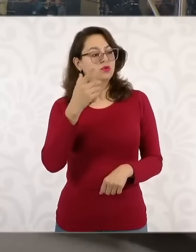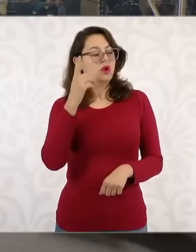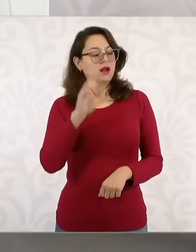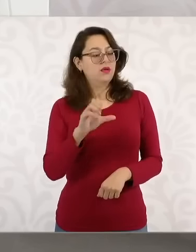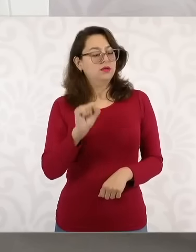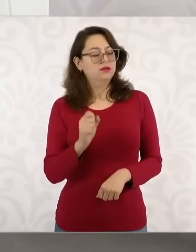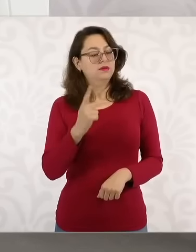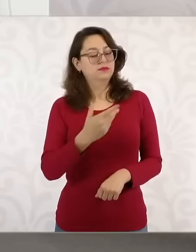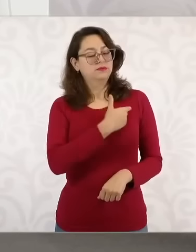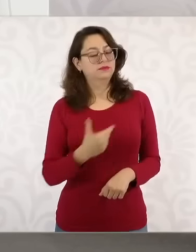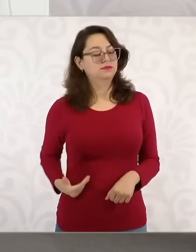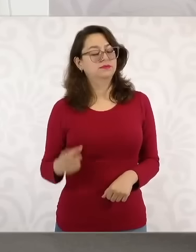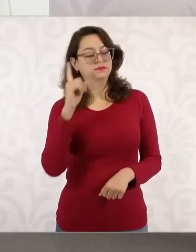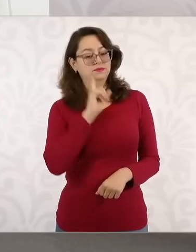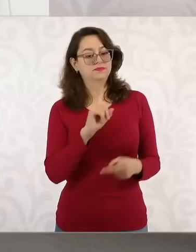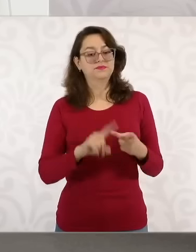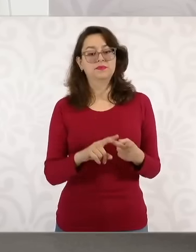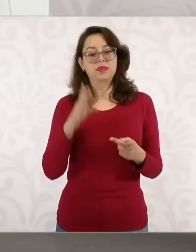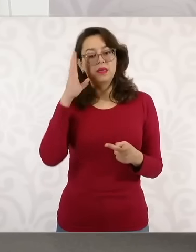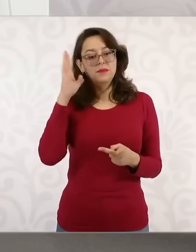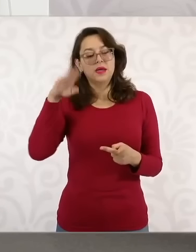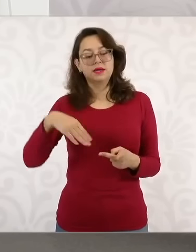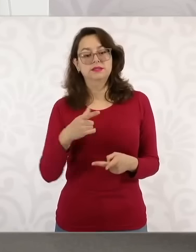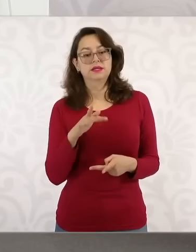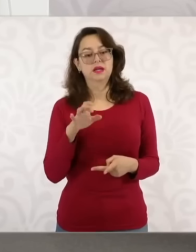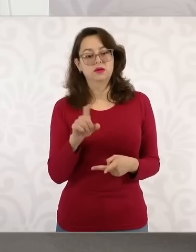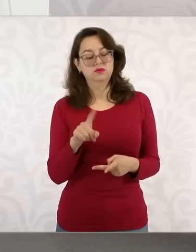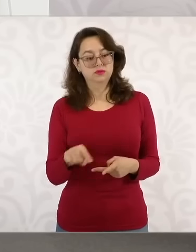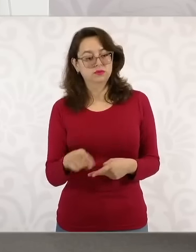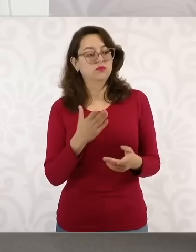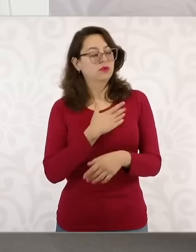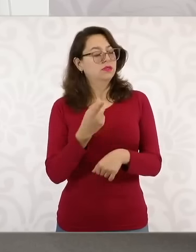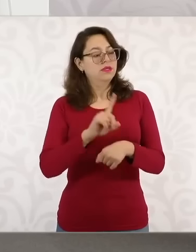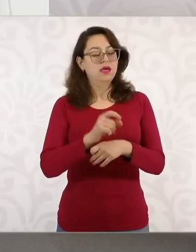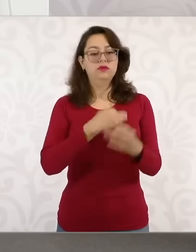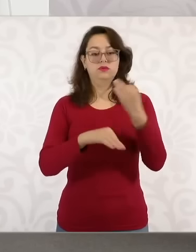maestra Luzena González, secretaria de energía. De nuevo, buen día a todas y a todos. A continuación